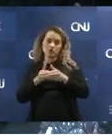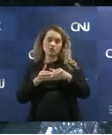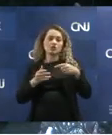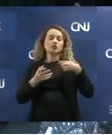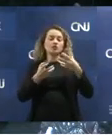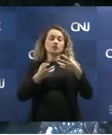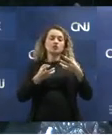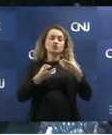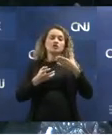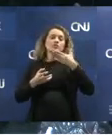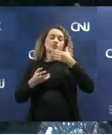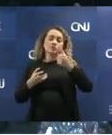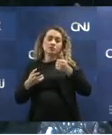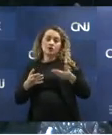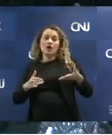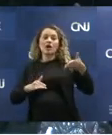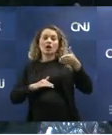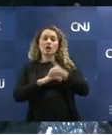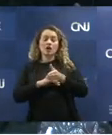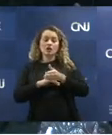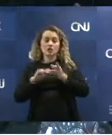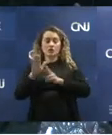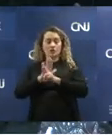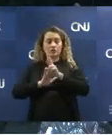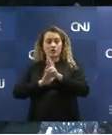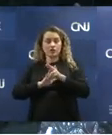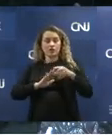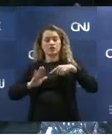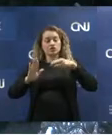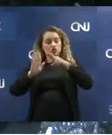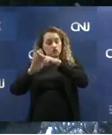criar um referencial normativo dentro das atribuições do CNJ para propor